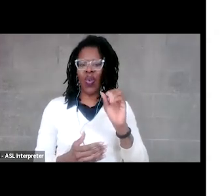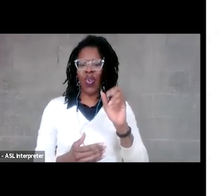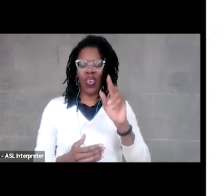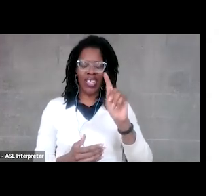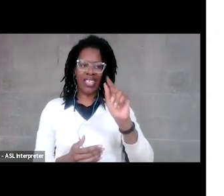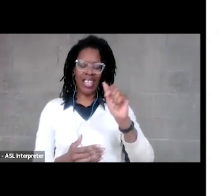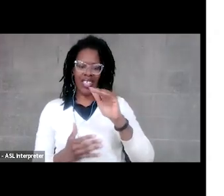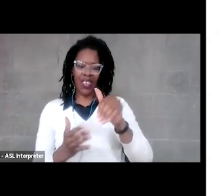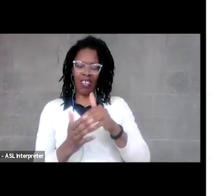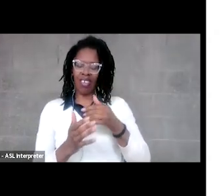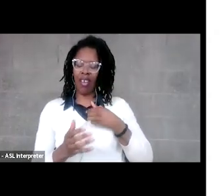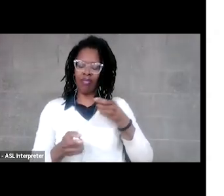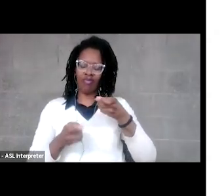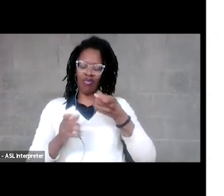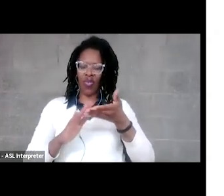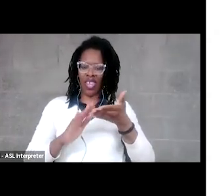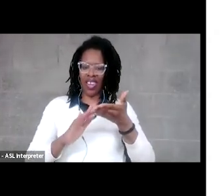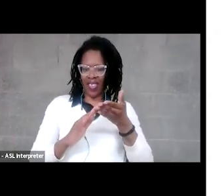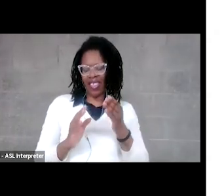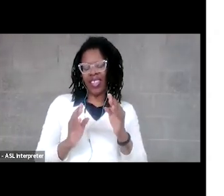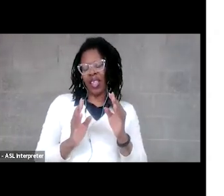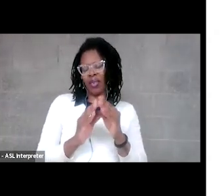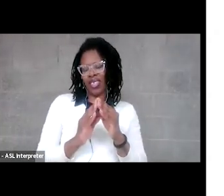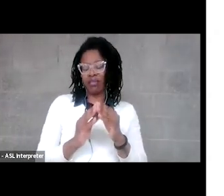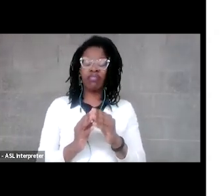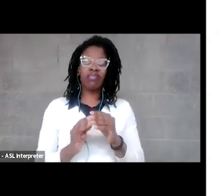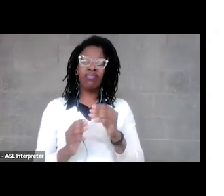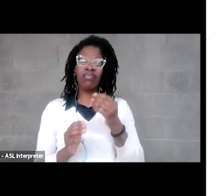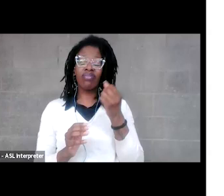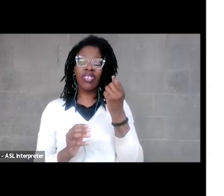Antes de comenzar, unos cuantos avisos, las opiniones, puntos de vista y contenidos expresados